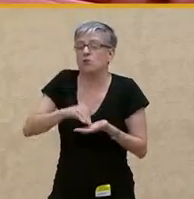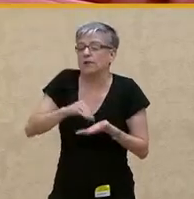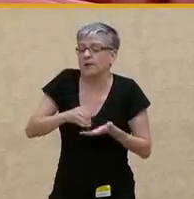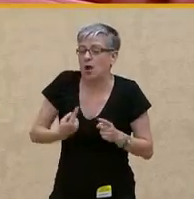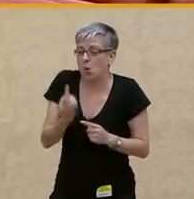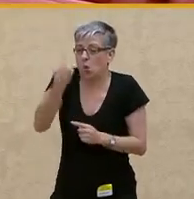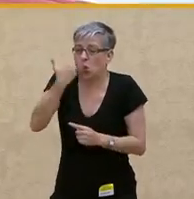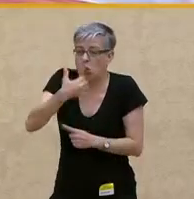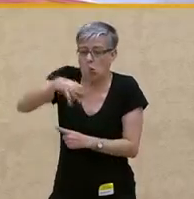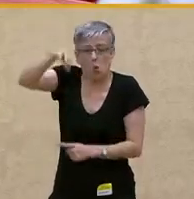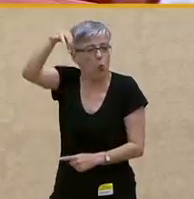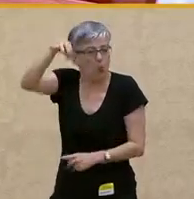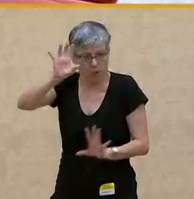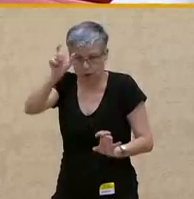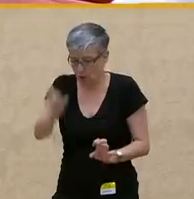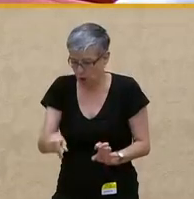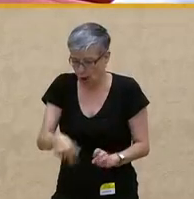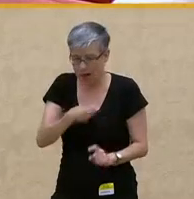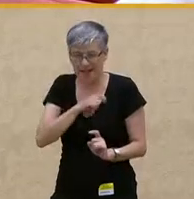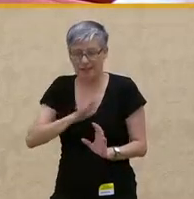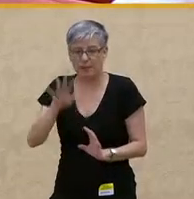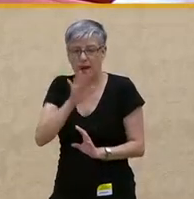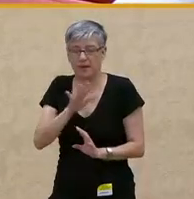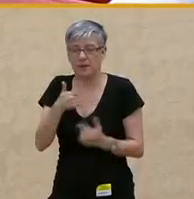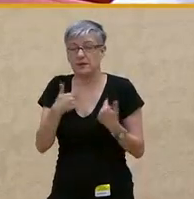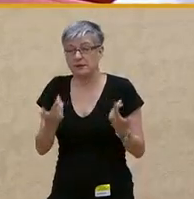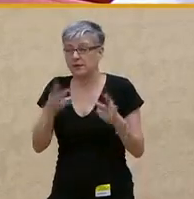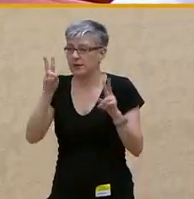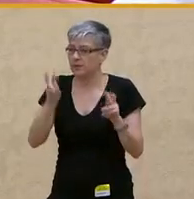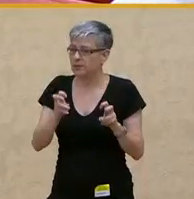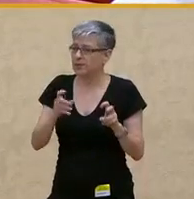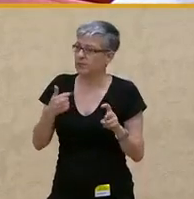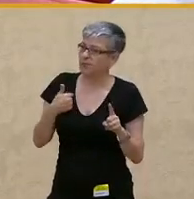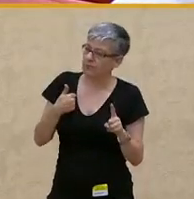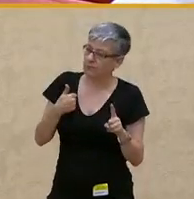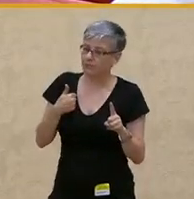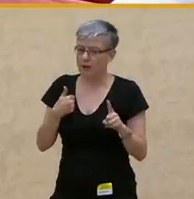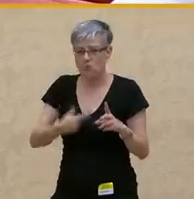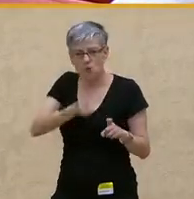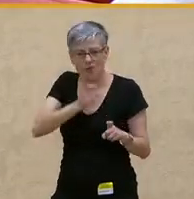diagnosticado un simple caso y es muy complicado poder estar ahí. Es una labor que tenemos todos